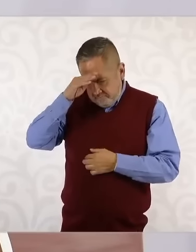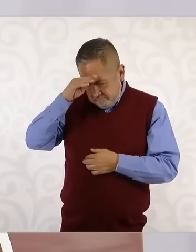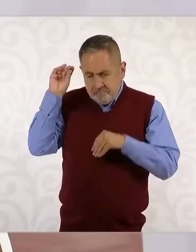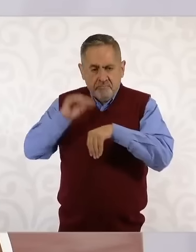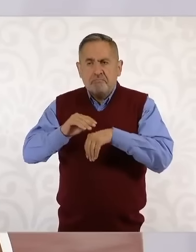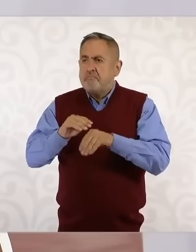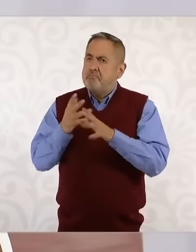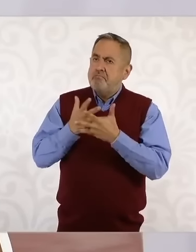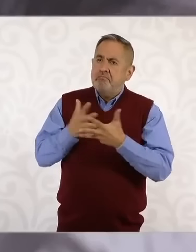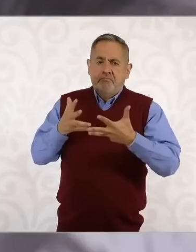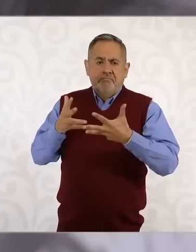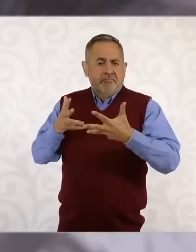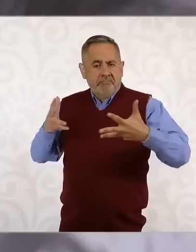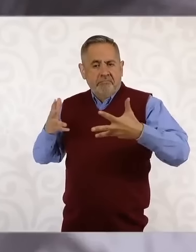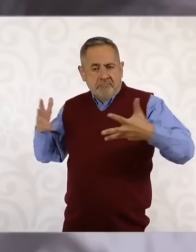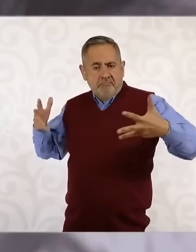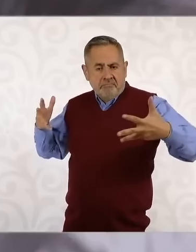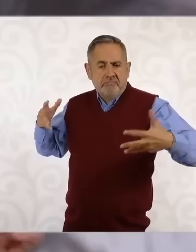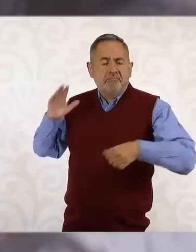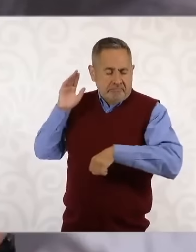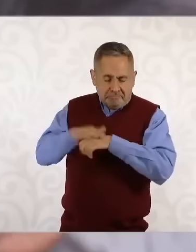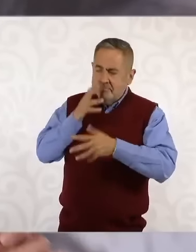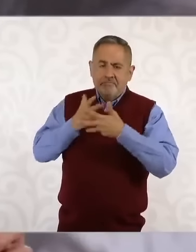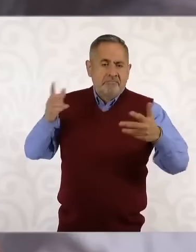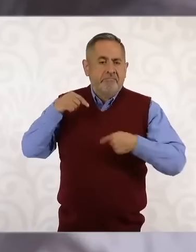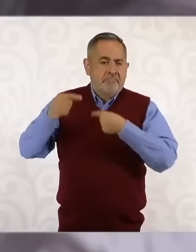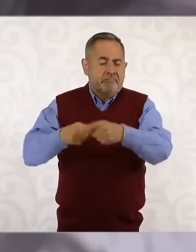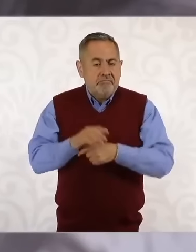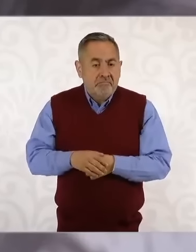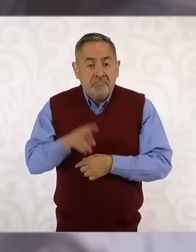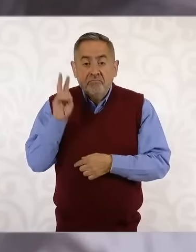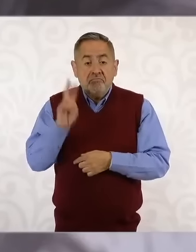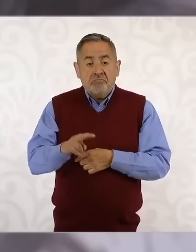que está eh garantizado. De hecho, es una parte muy pequeñita la que se va a hacer en proyectos